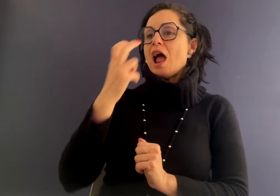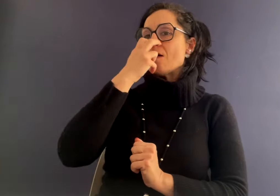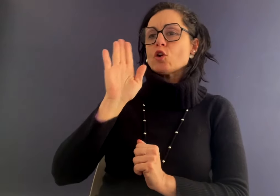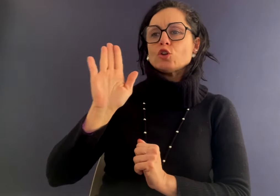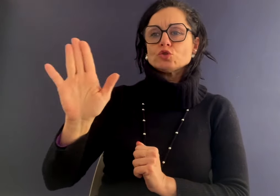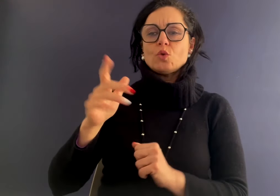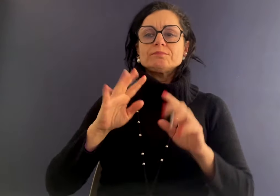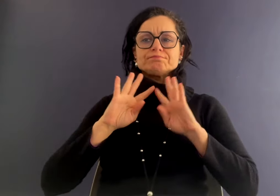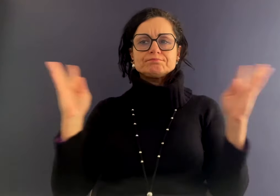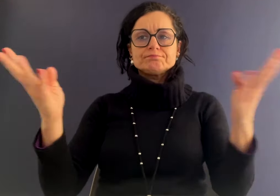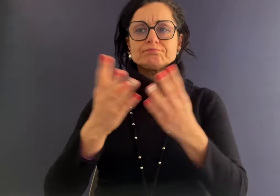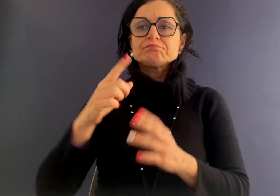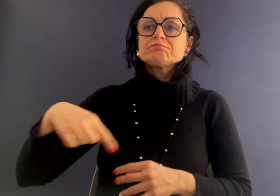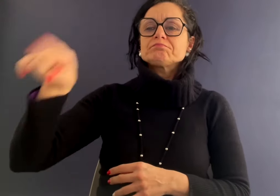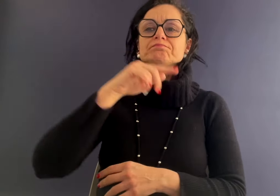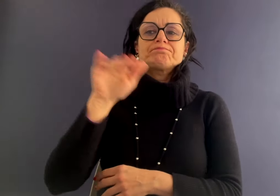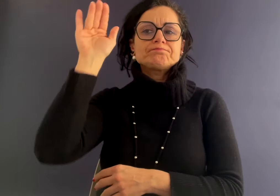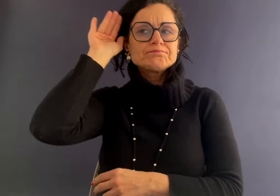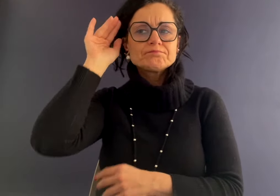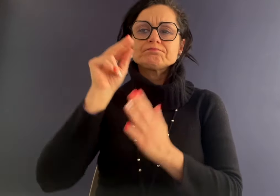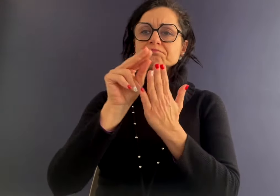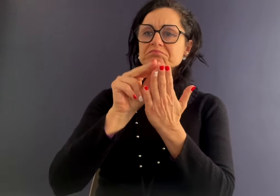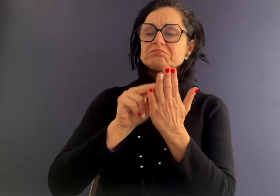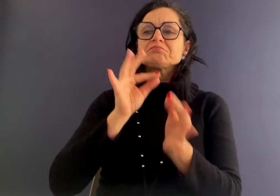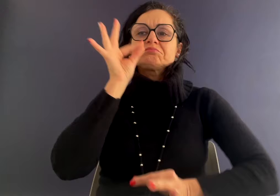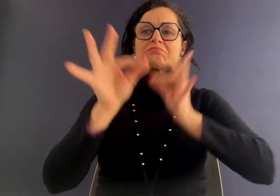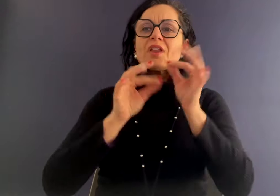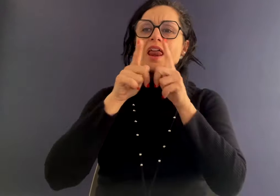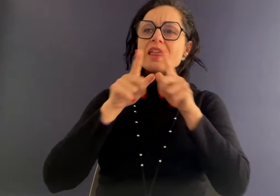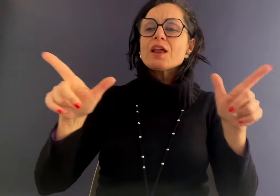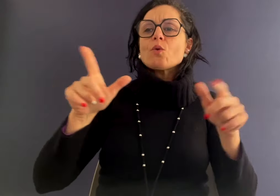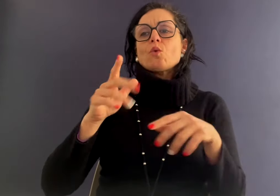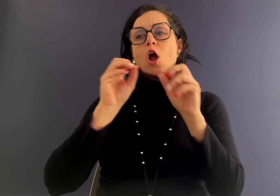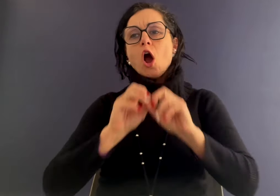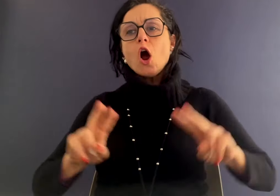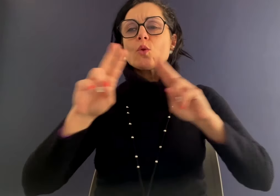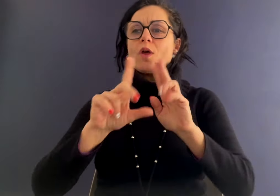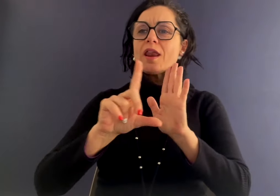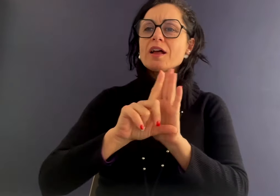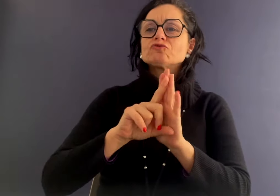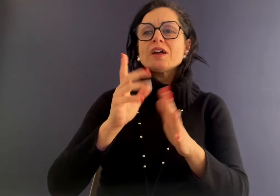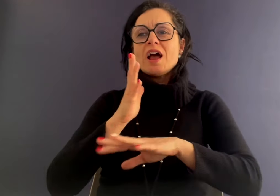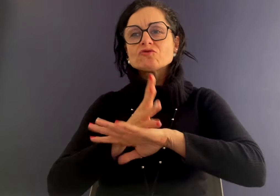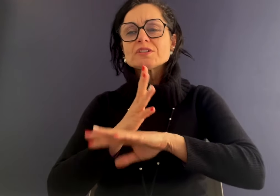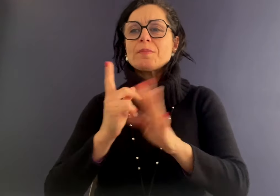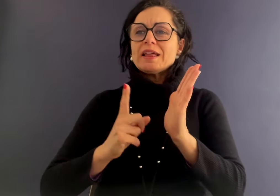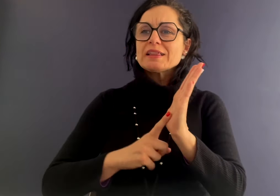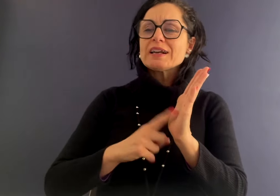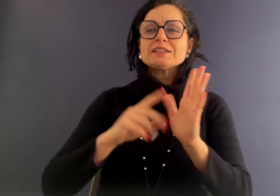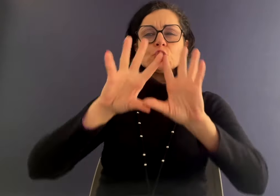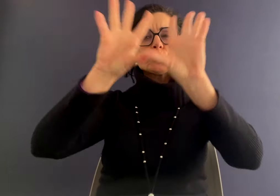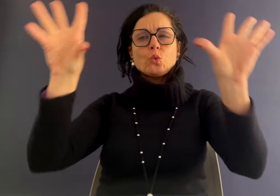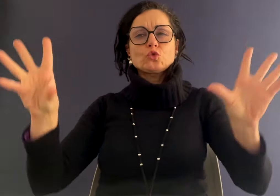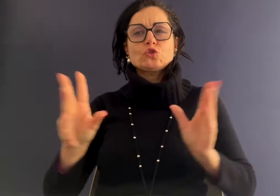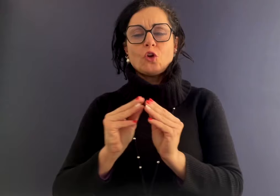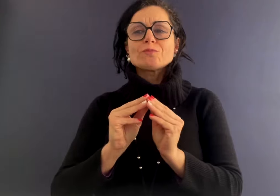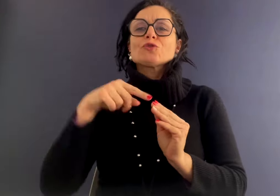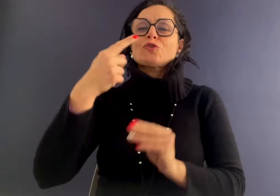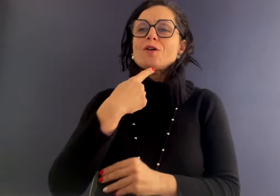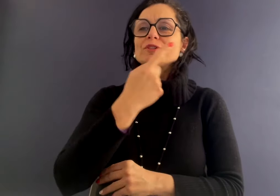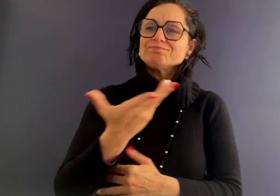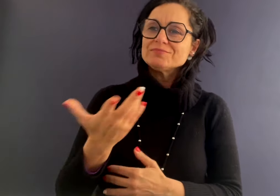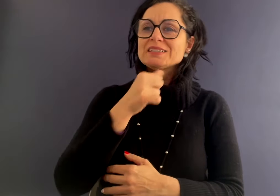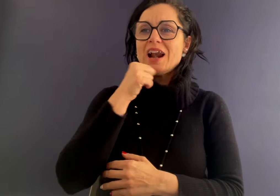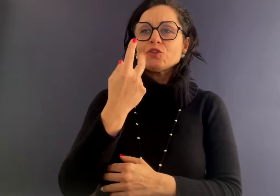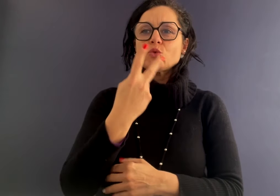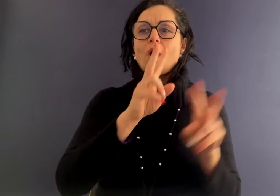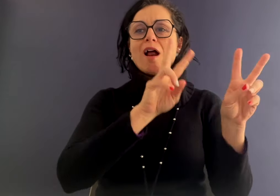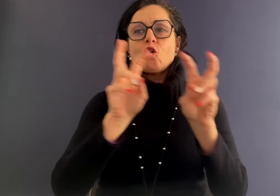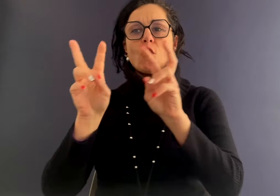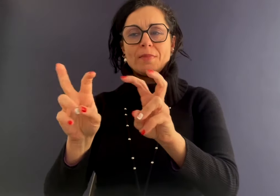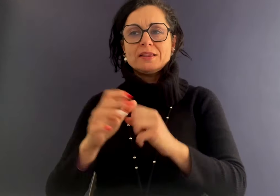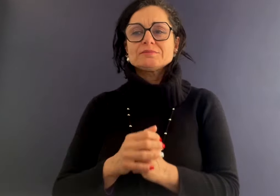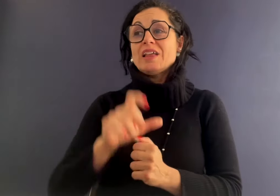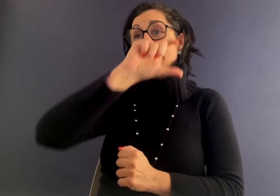Abbiamo parlato prima di Lingua dei Segni, di leggi, di accessibilità di diritti per poi focalizzarci su due punti in particolare.